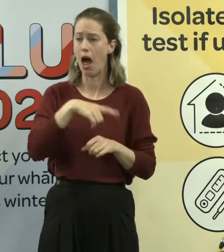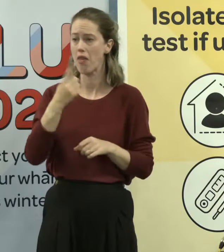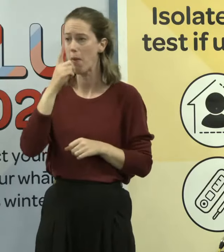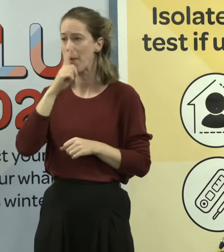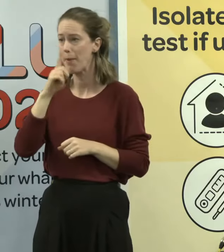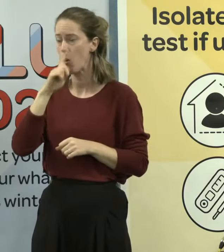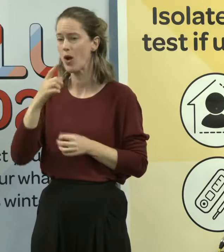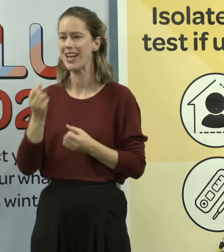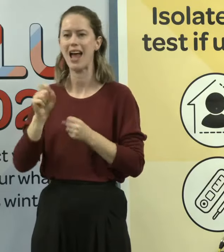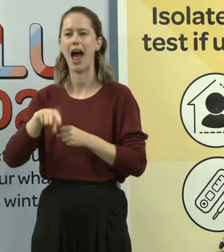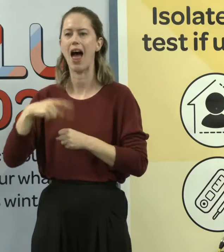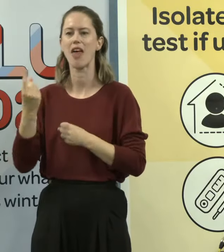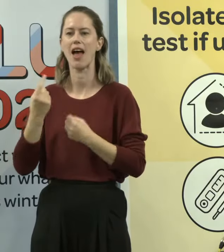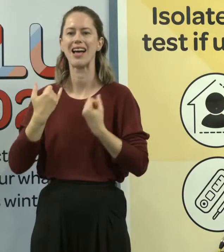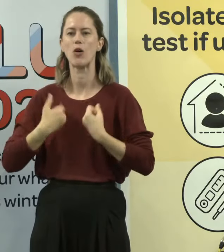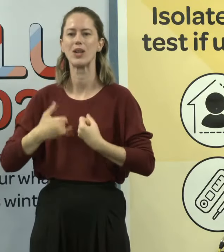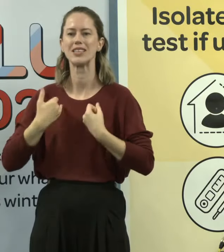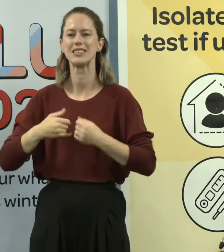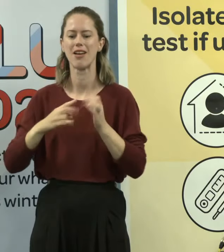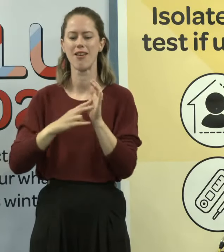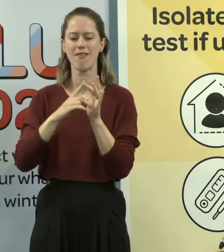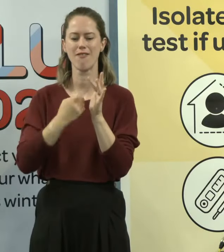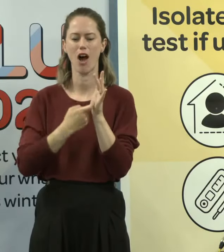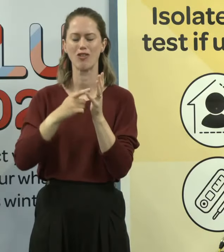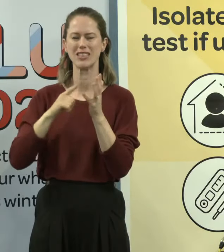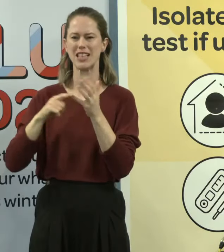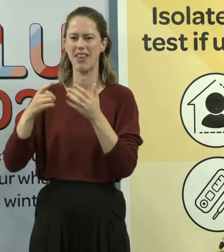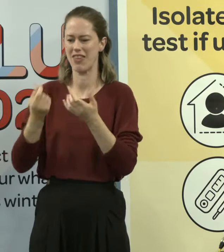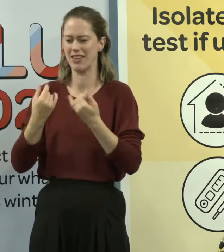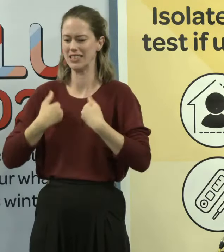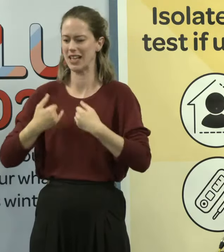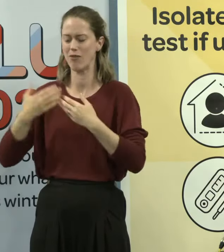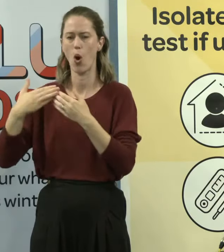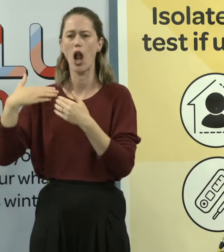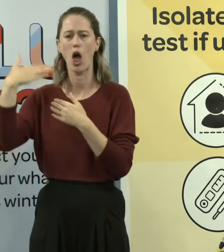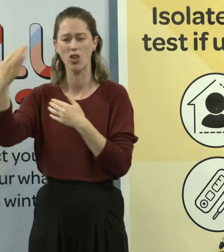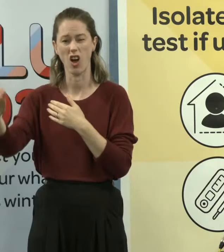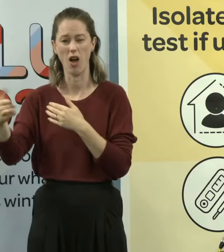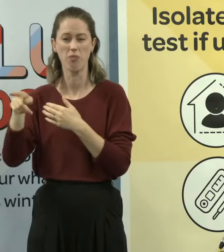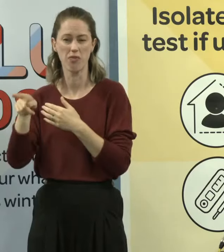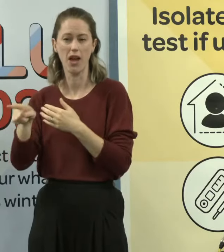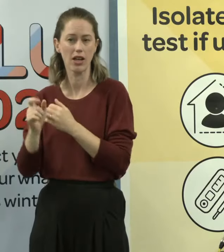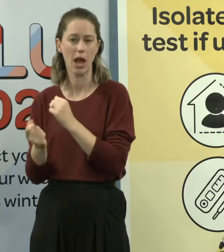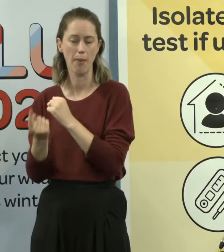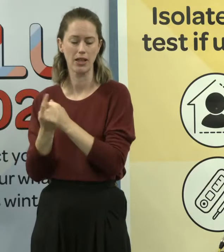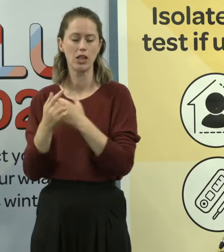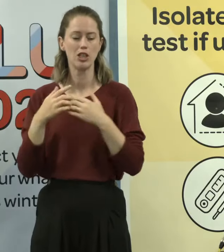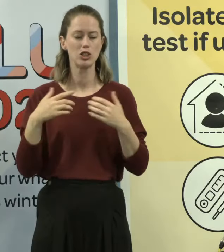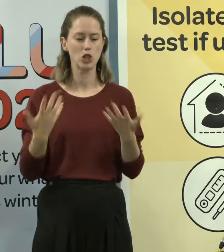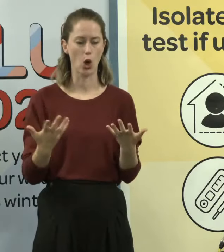tenei i tetahi mea motuhake ki a